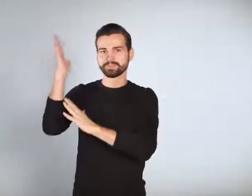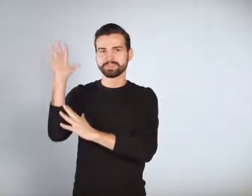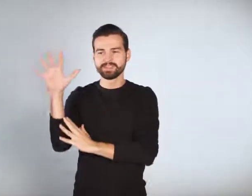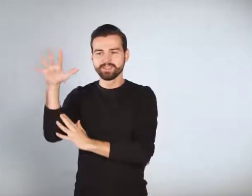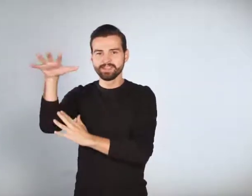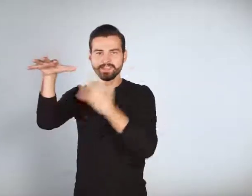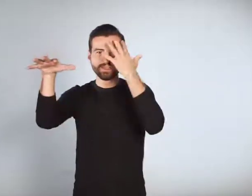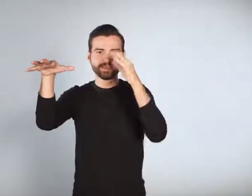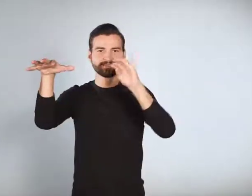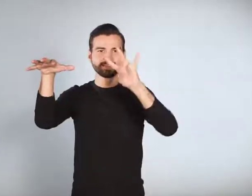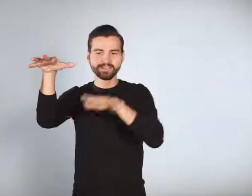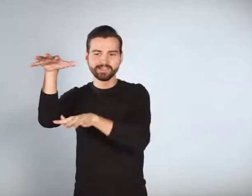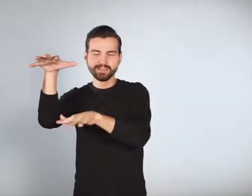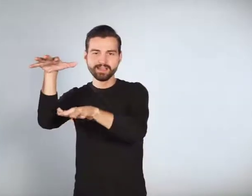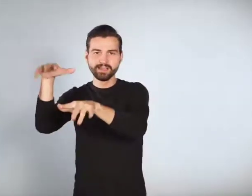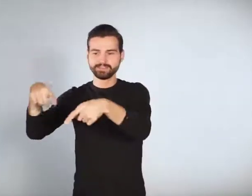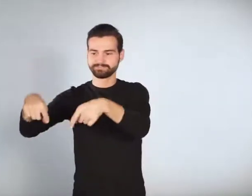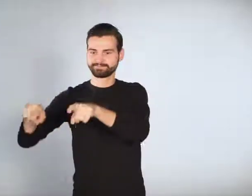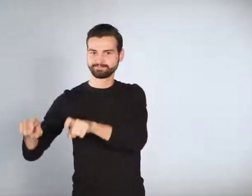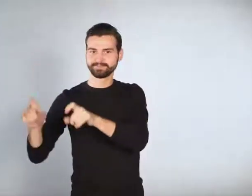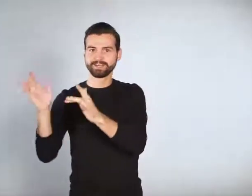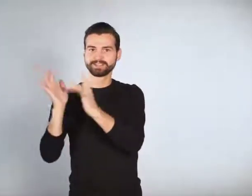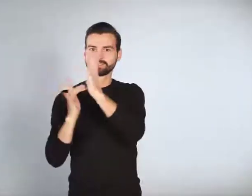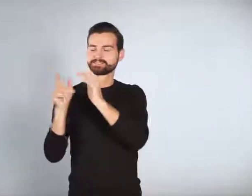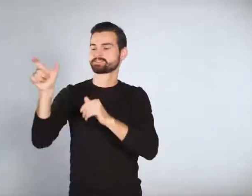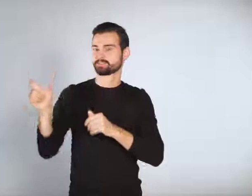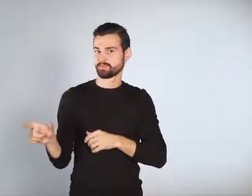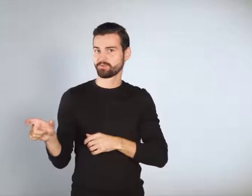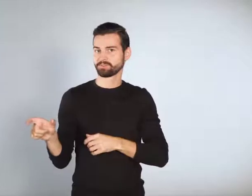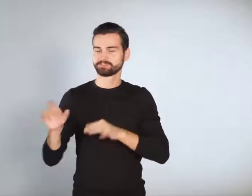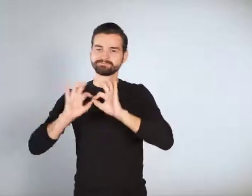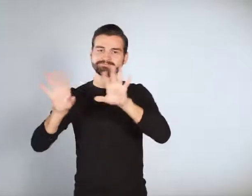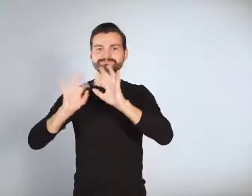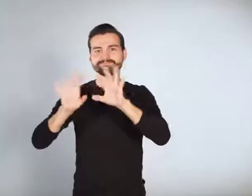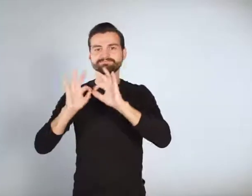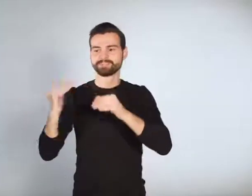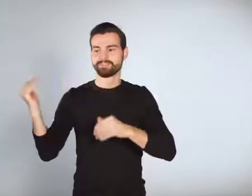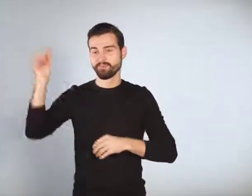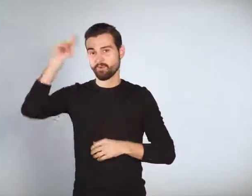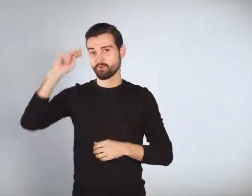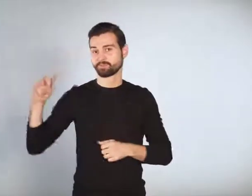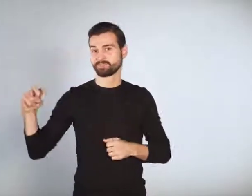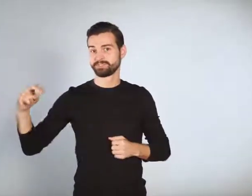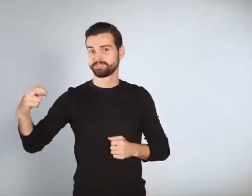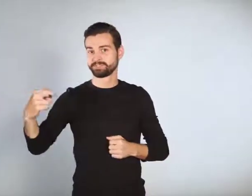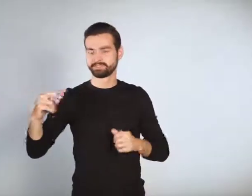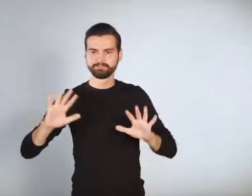в тени раскидистого дерева мирно расположился Христос с учениками.